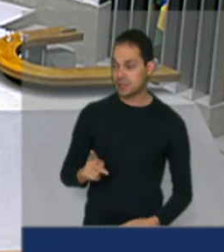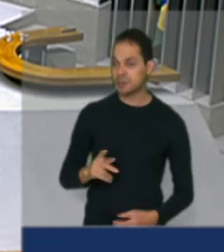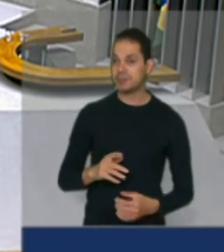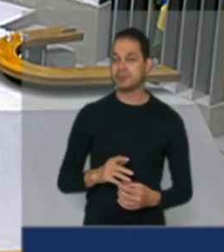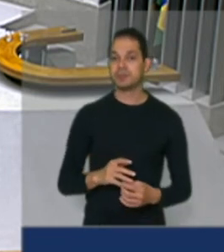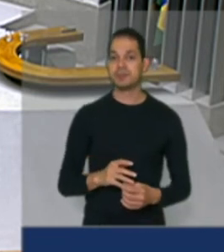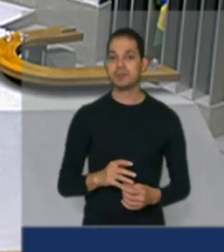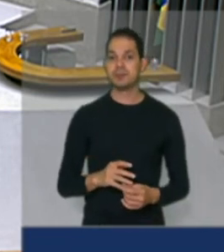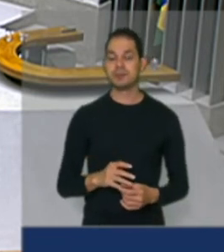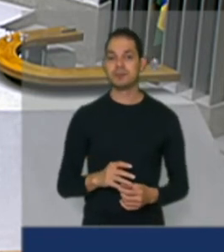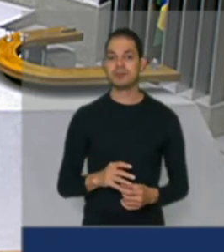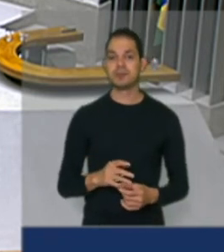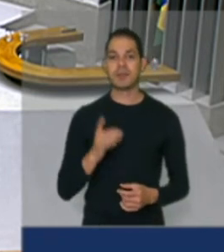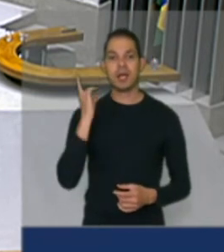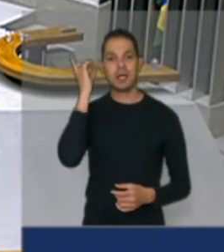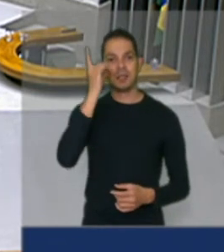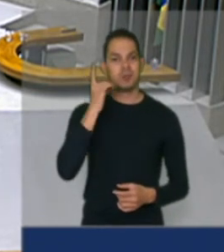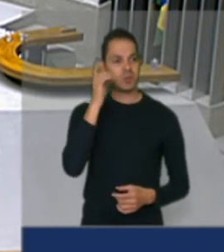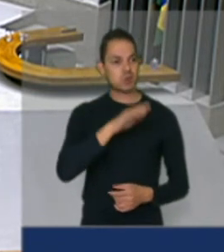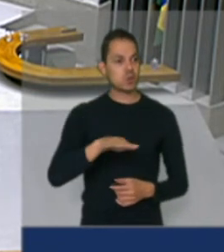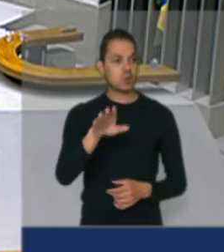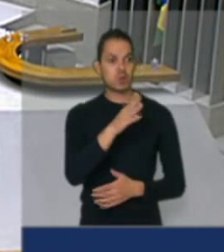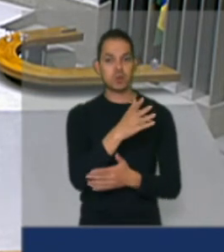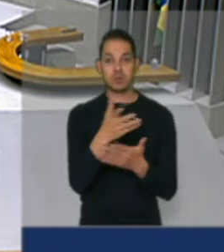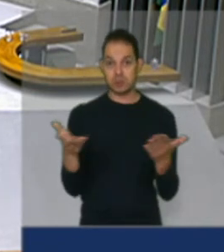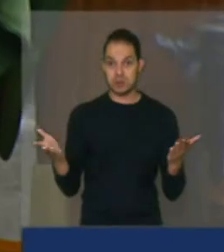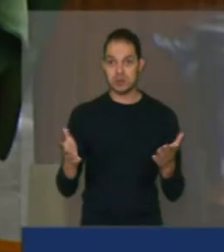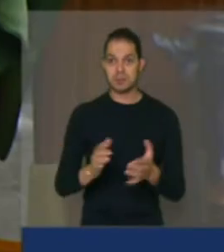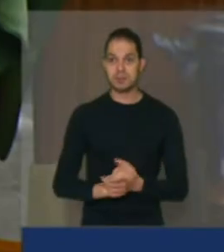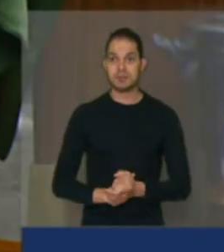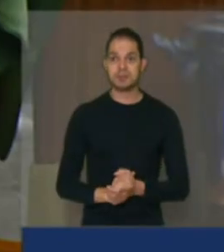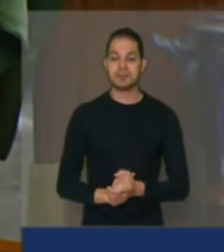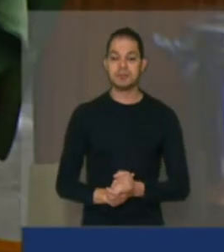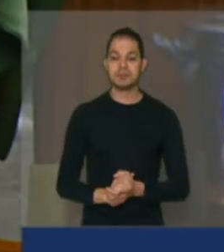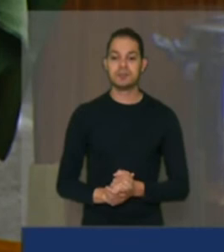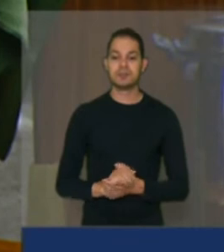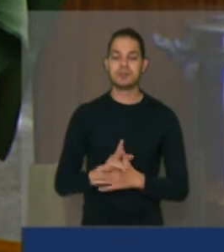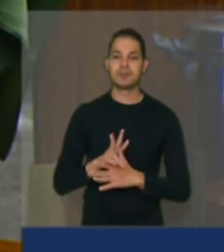PRESIDENTE, SENHORAS E SENHORES DEPUTADOS QUERO AQUI CONCORDAR COM O MEU COLEGA